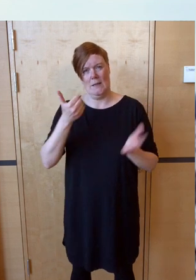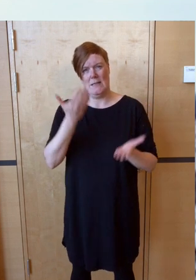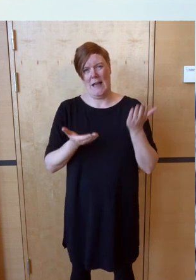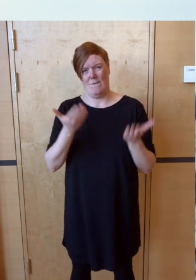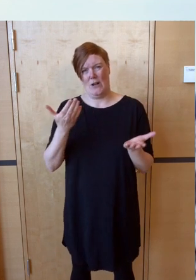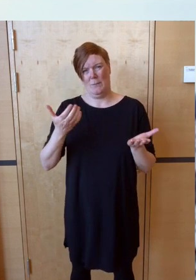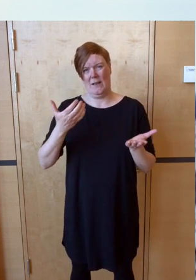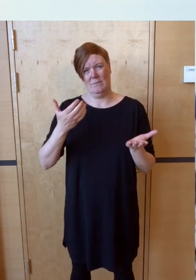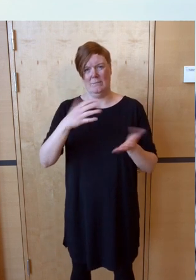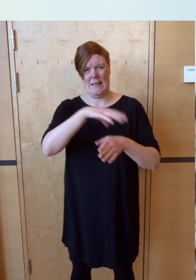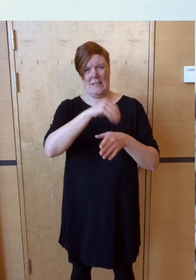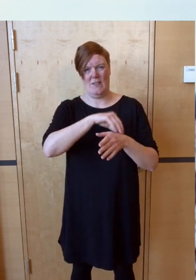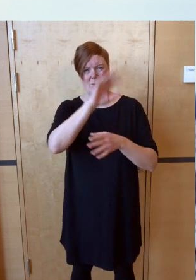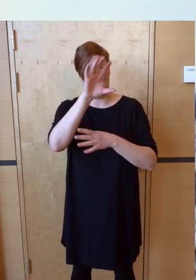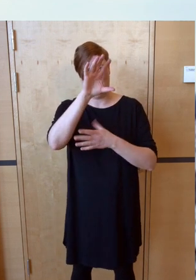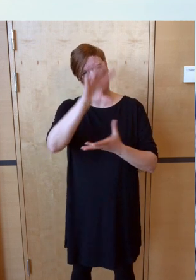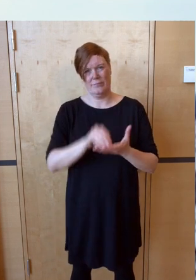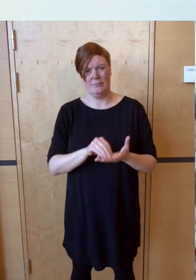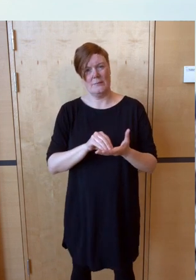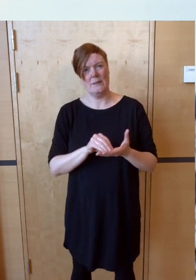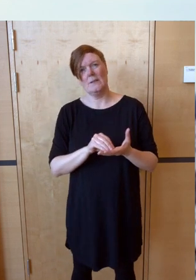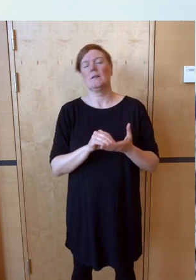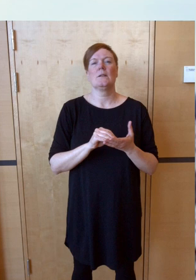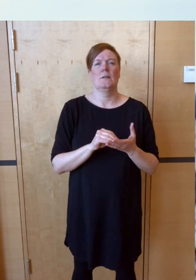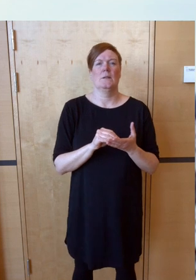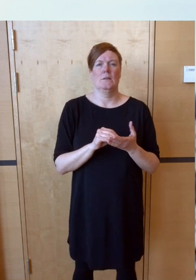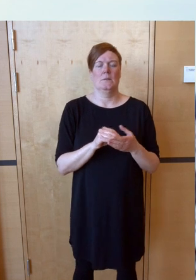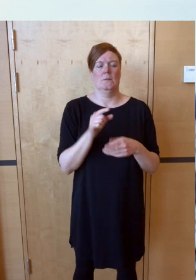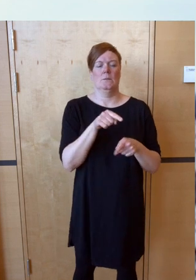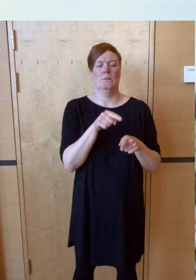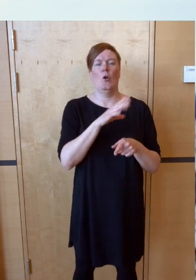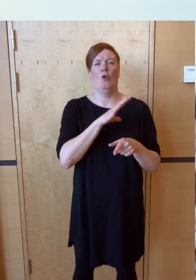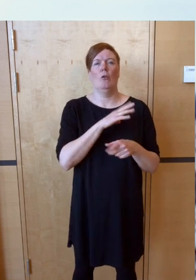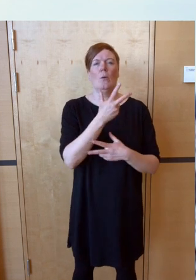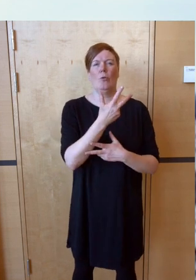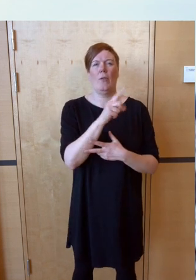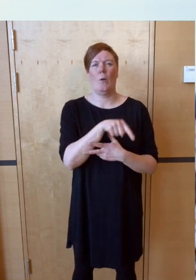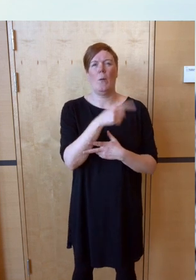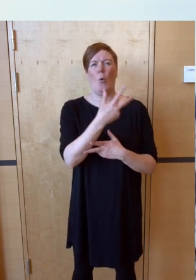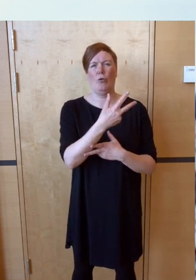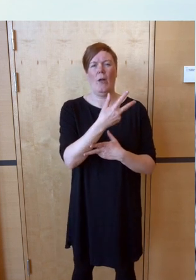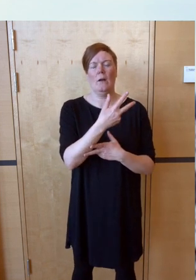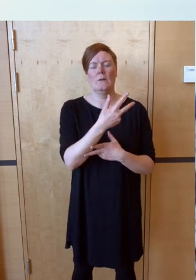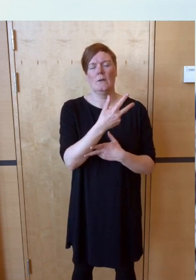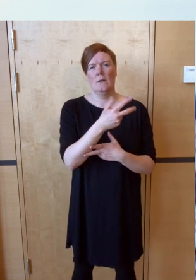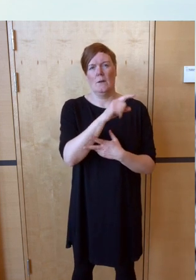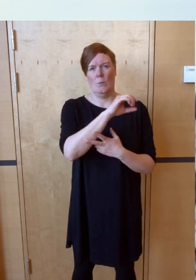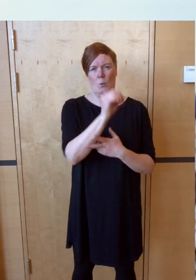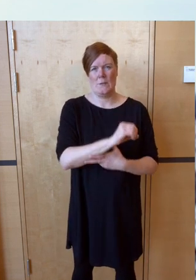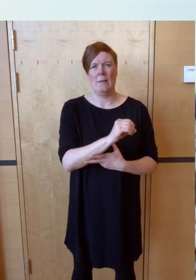Under samma tid låg på 8 Om 8 % Och det är ju faktiskt skillnad på 2,5 % Eller